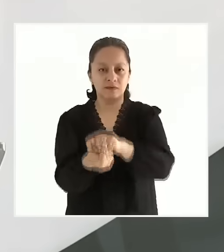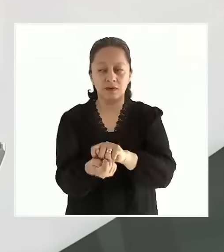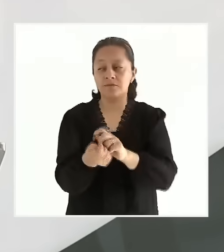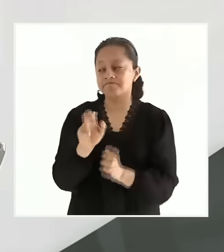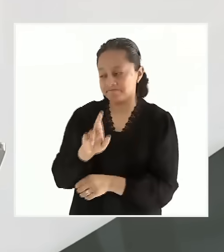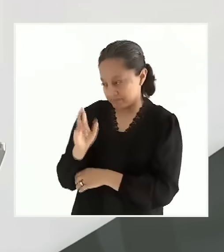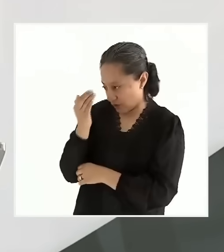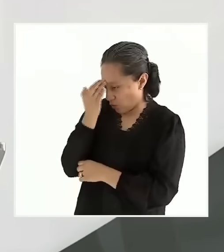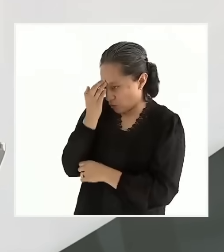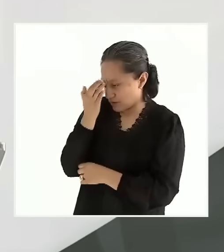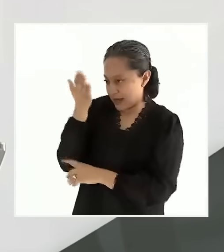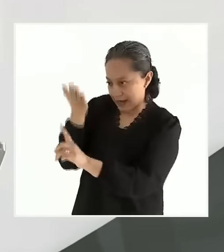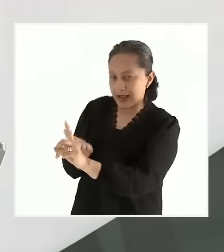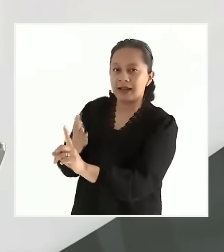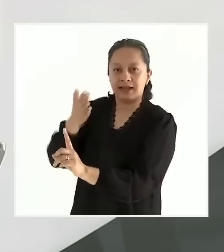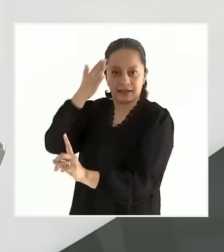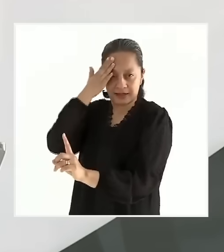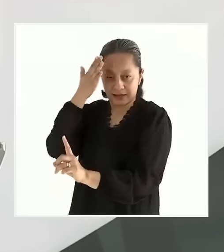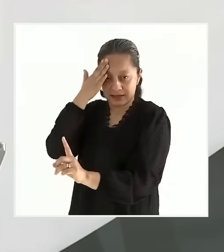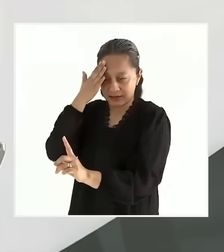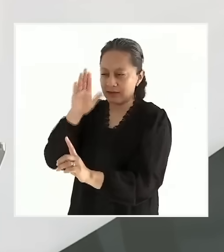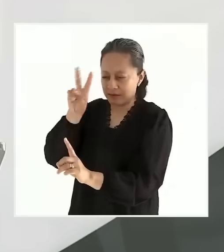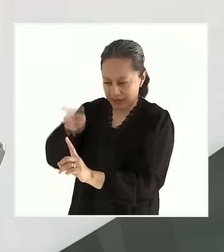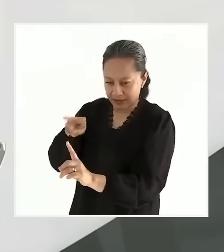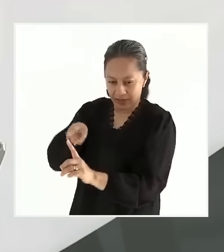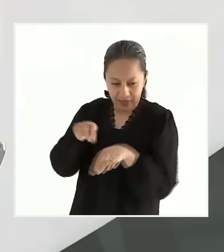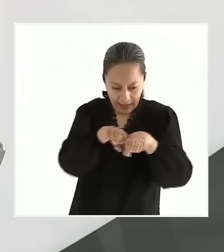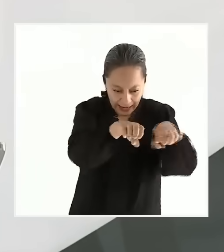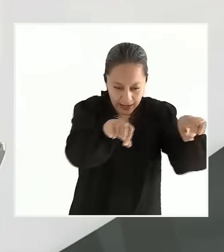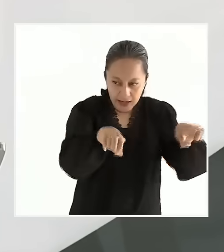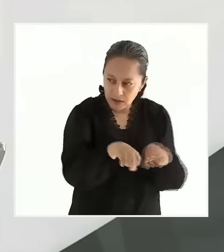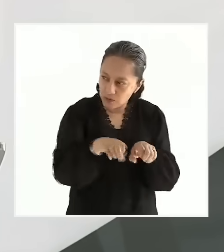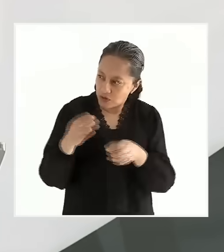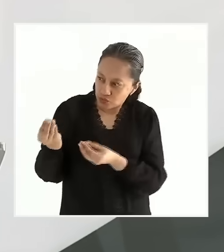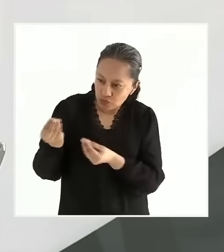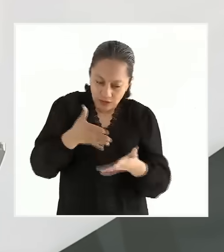nuestra presidenta y la confianza que deposita en este equipo que está aquí presente. Presidenta,